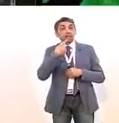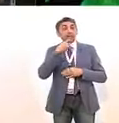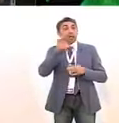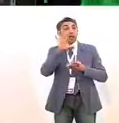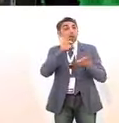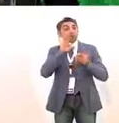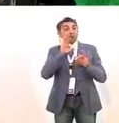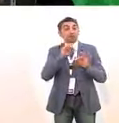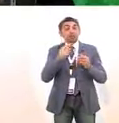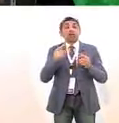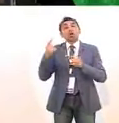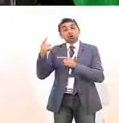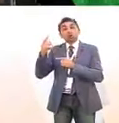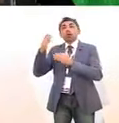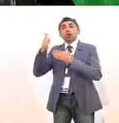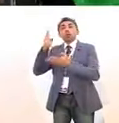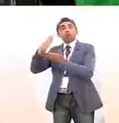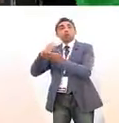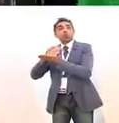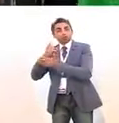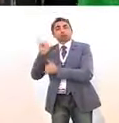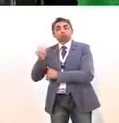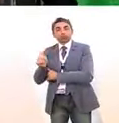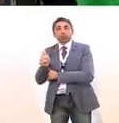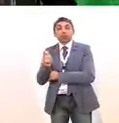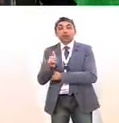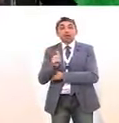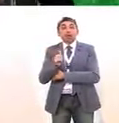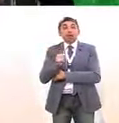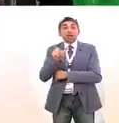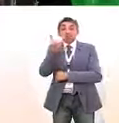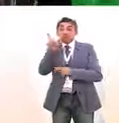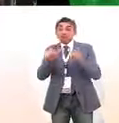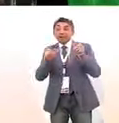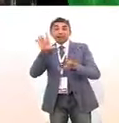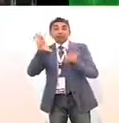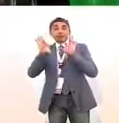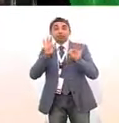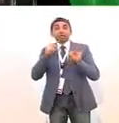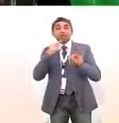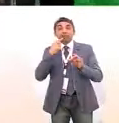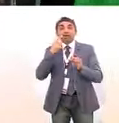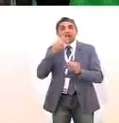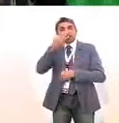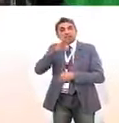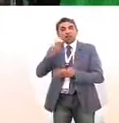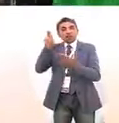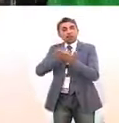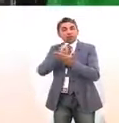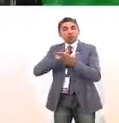sul proporzionale); che metta persone che siano in grado di prendere voti e di portare